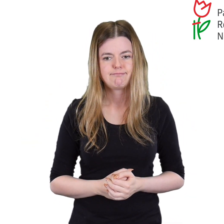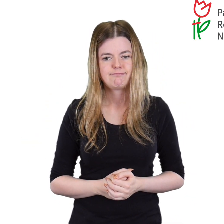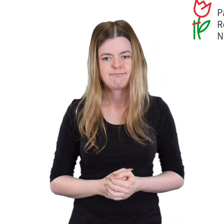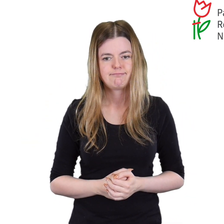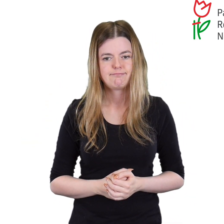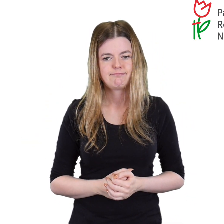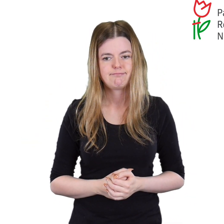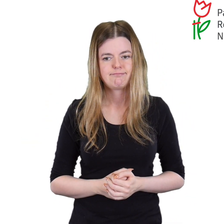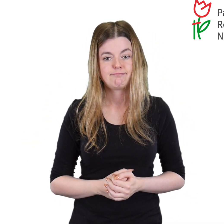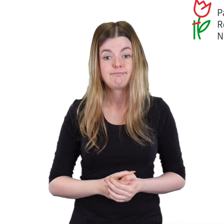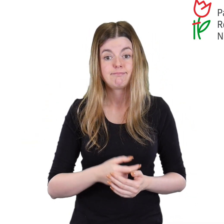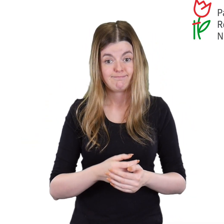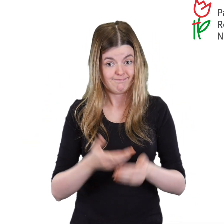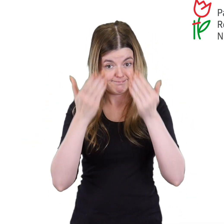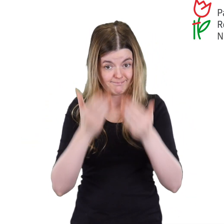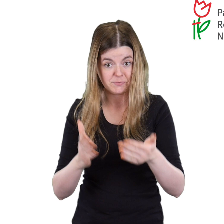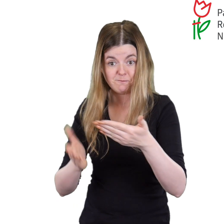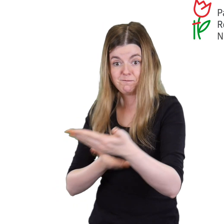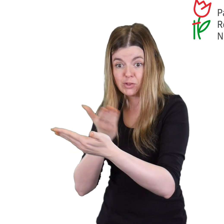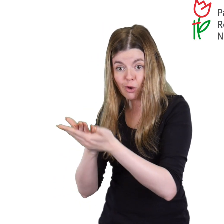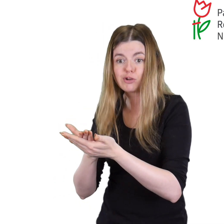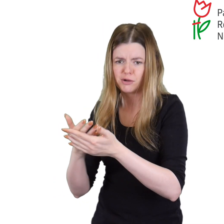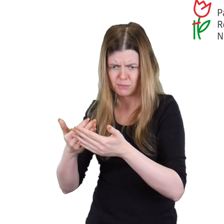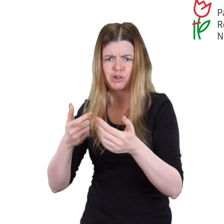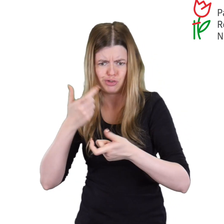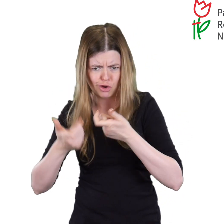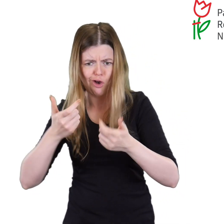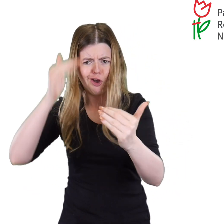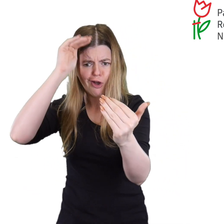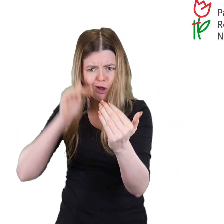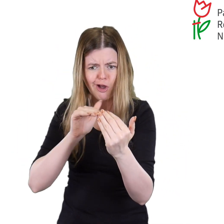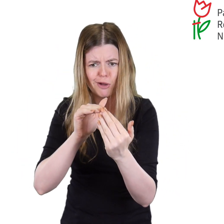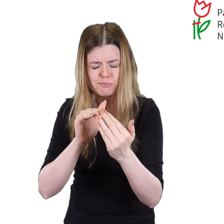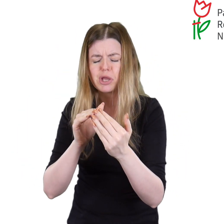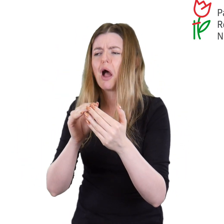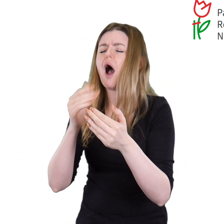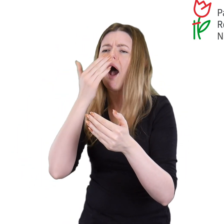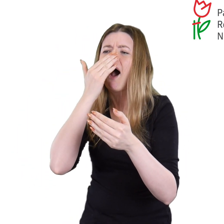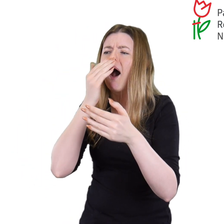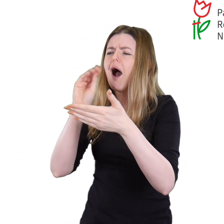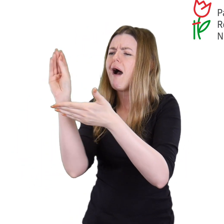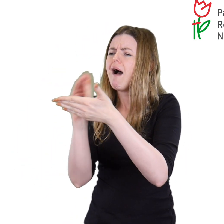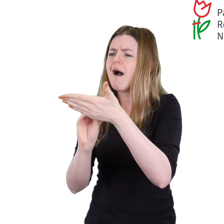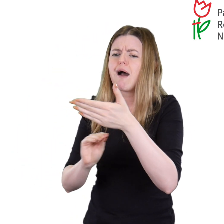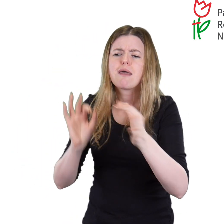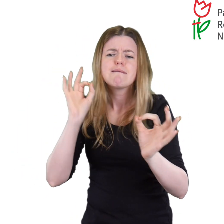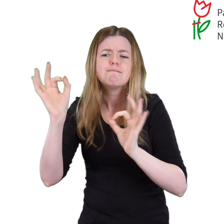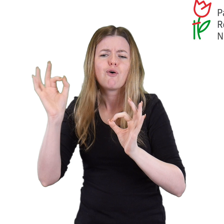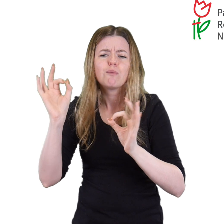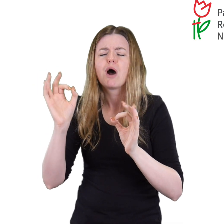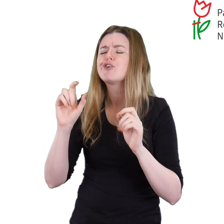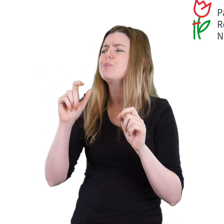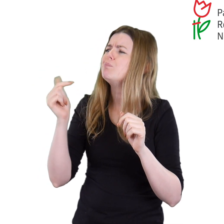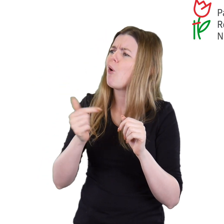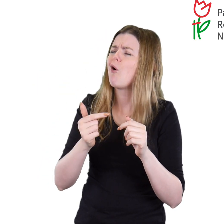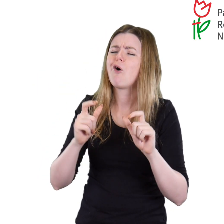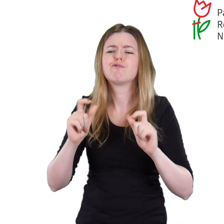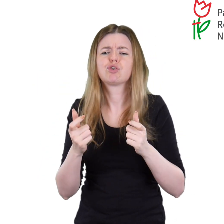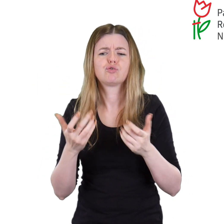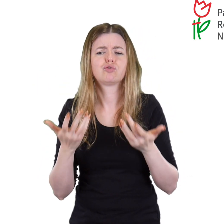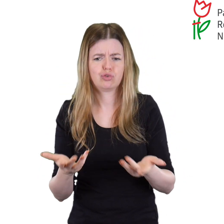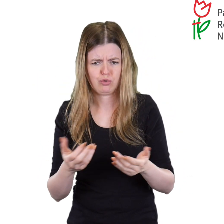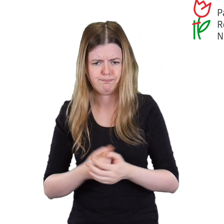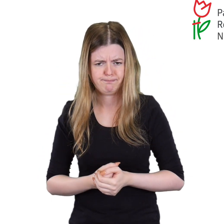Co powinieneś napisać we wniosku o zapewnienie dostępności?